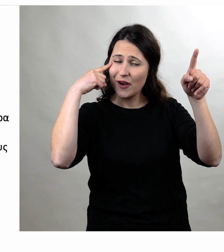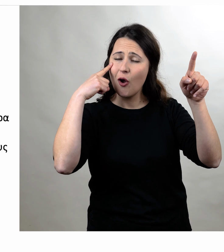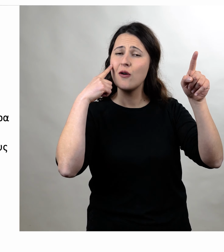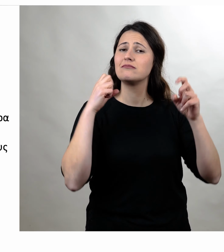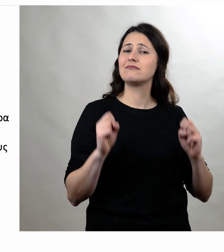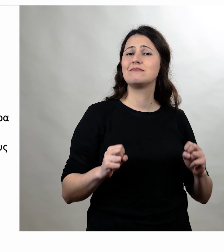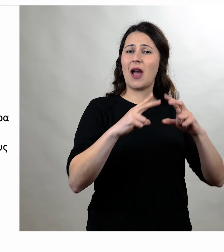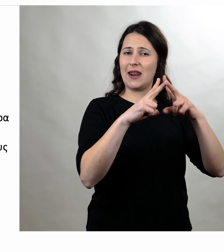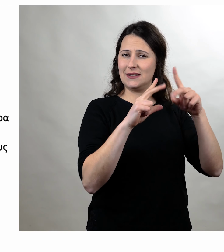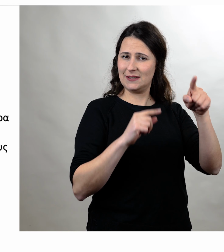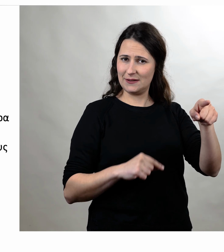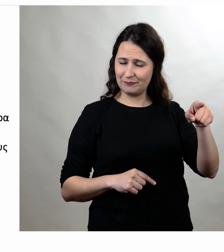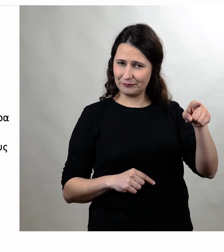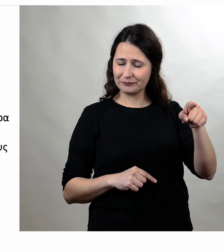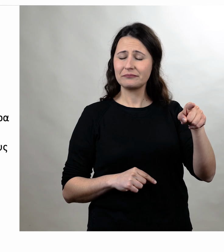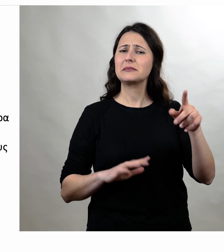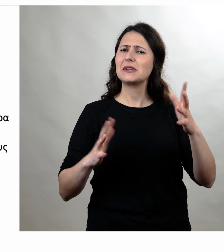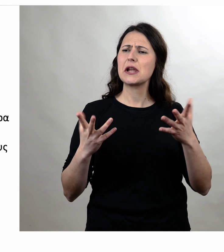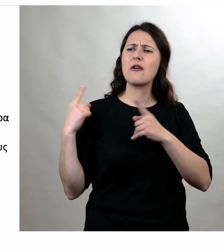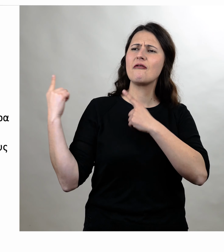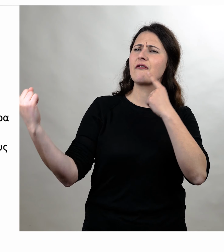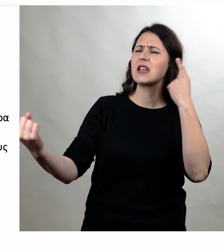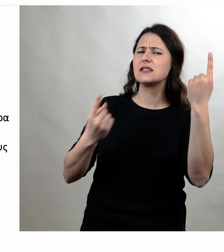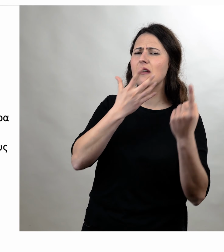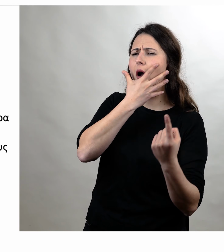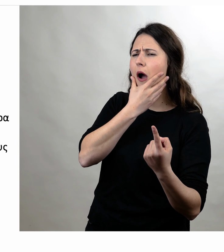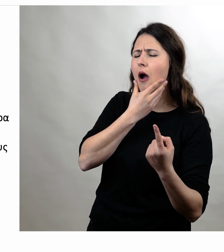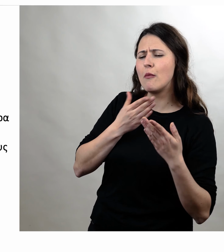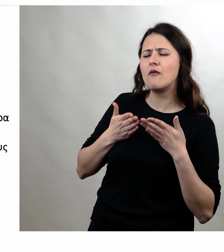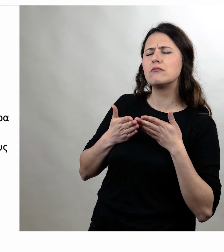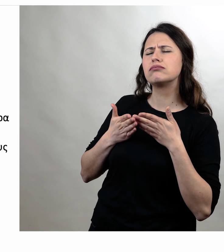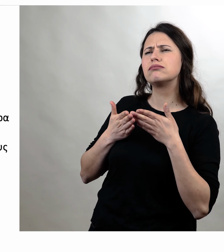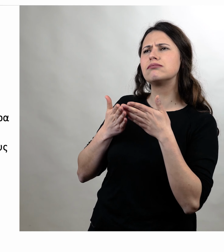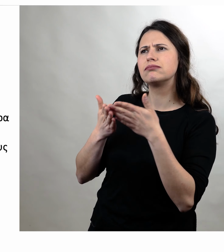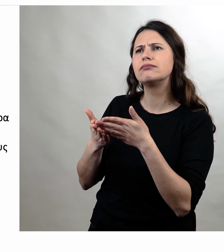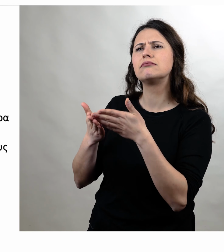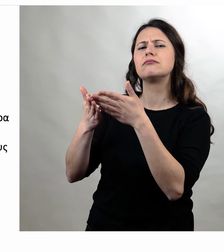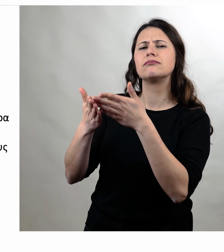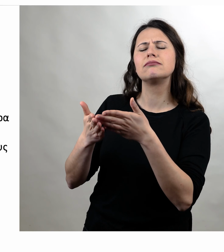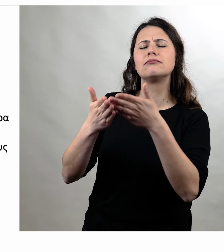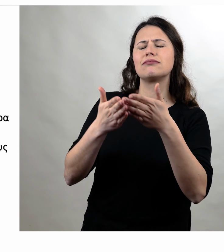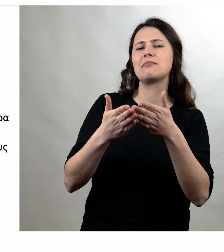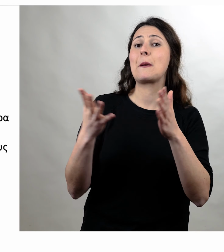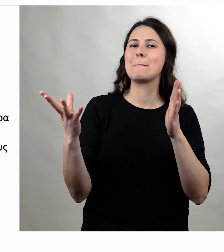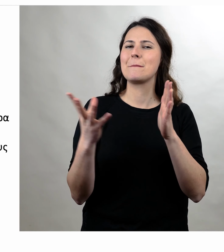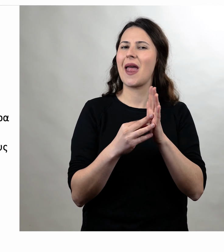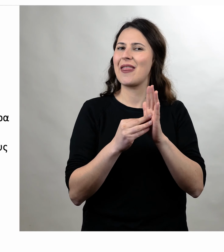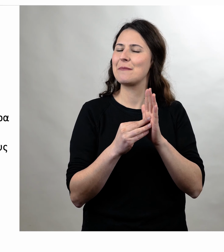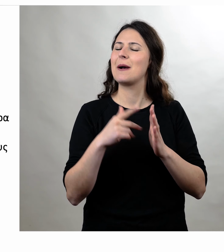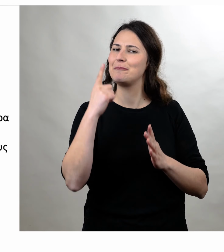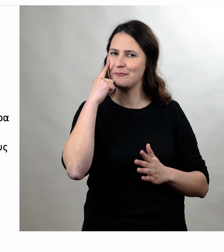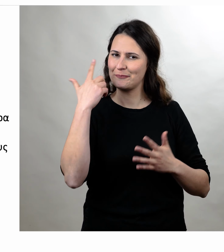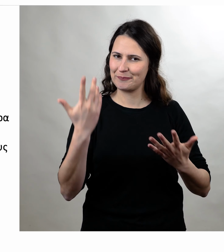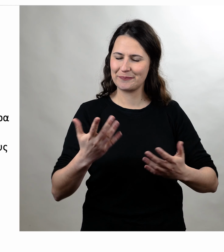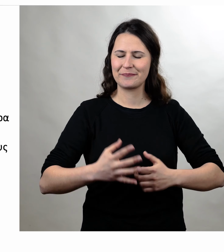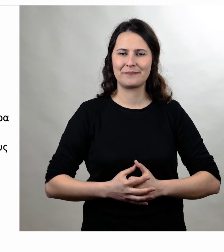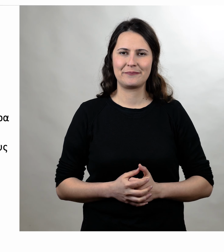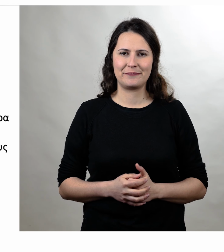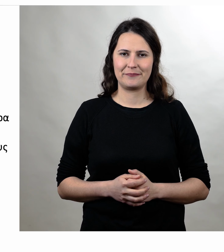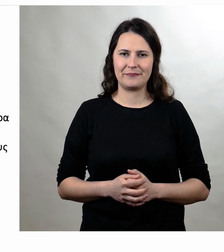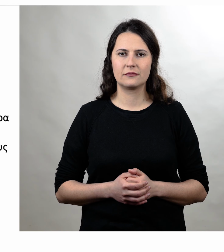ή σε περιοχή φυσικής ομορφιάς. Μερικά παραδείγματα είναι: